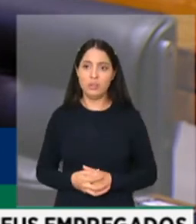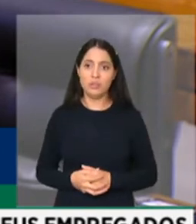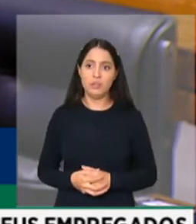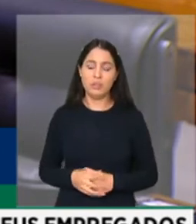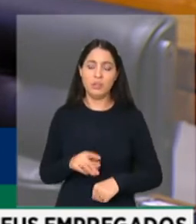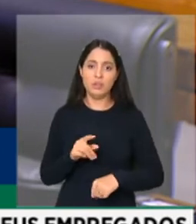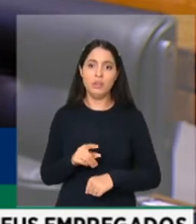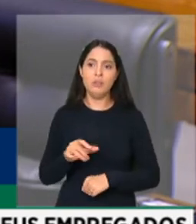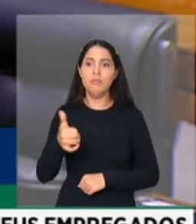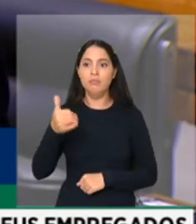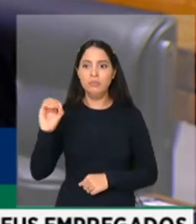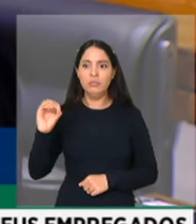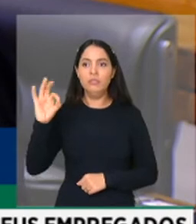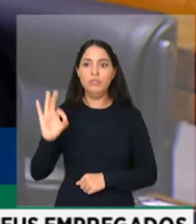O, DESSES 10% PARA A ÁREA DA VACINA NO COMÉRCIO É MUITO